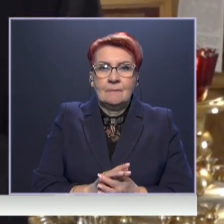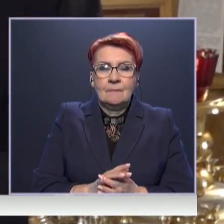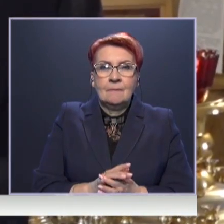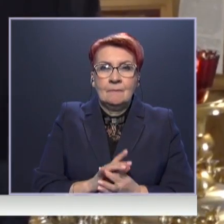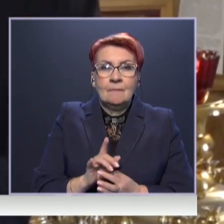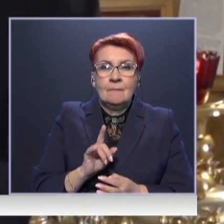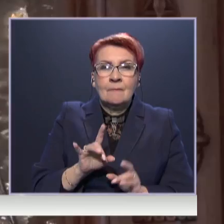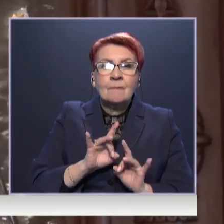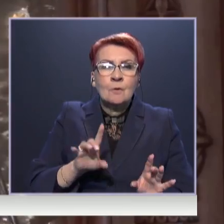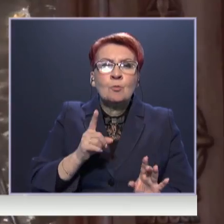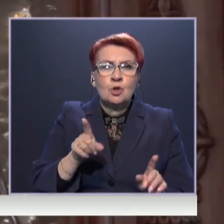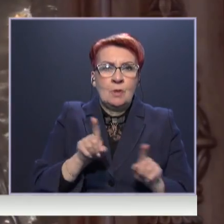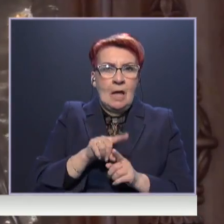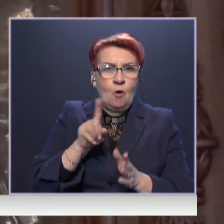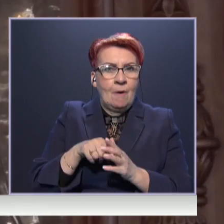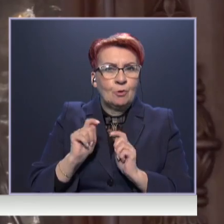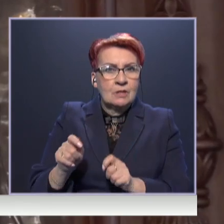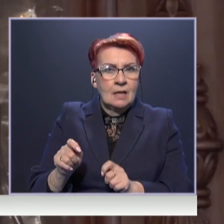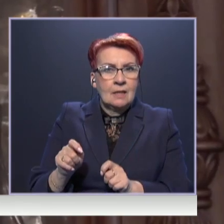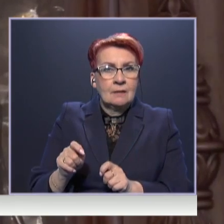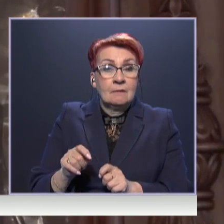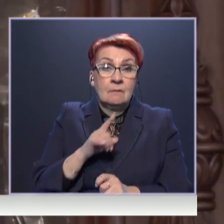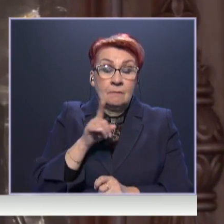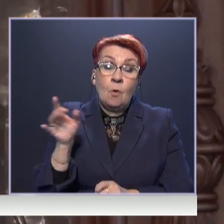задается такой вопрос и он ответил что конечно